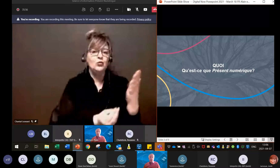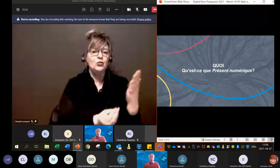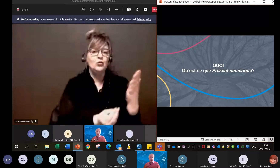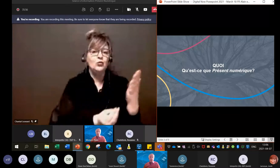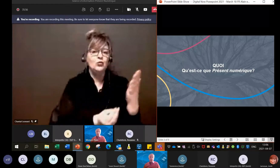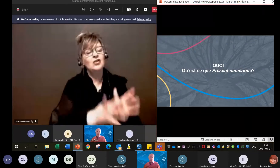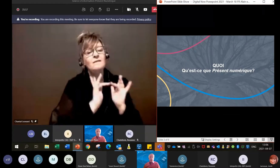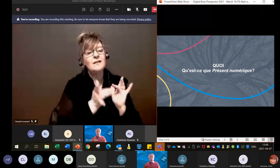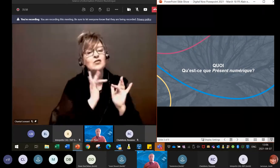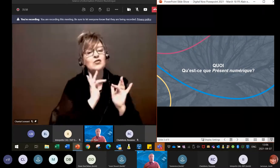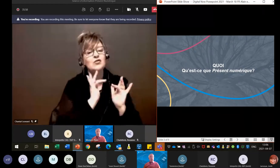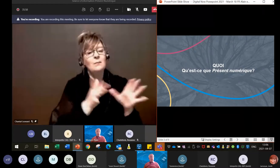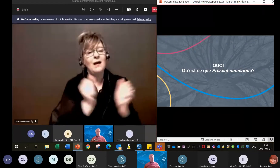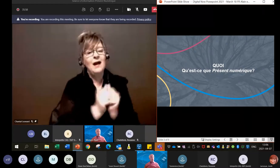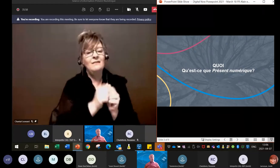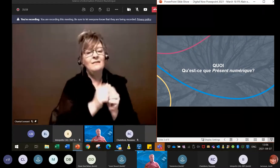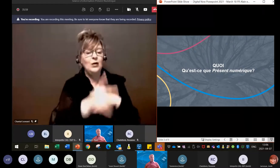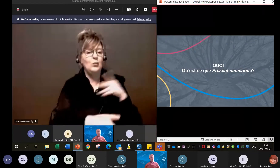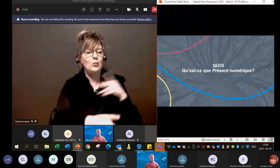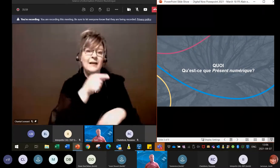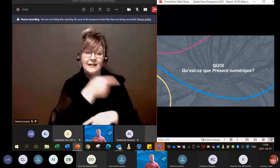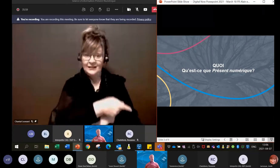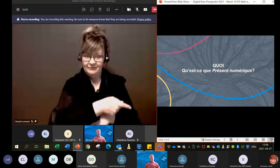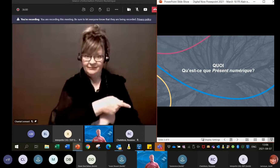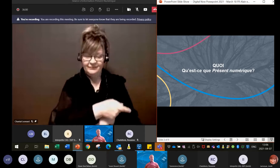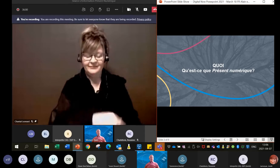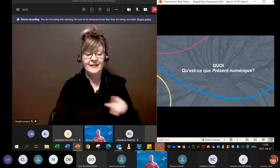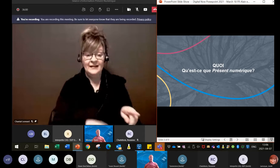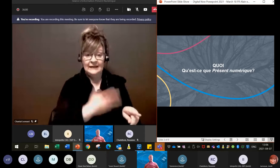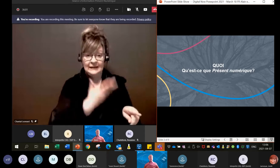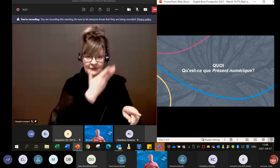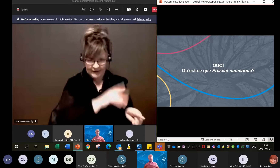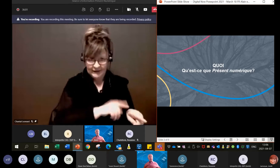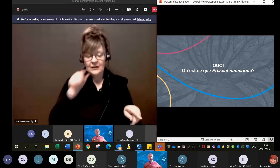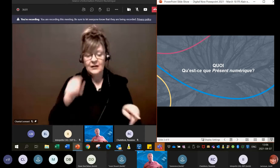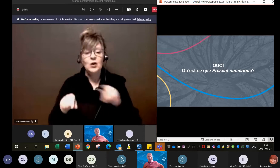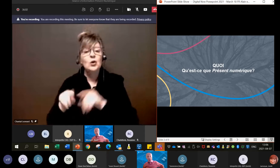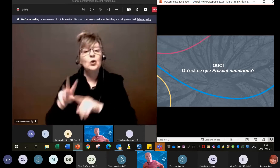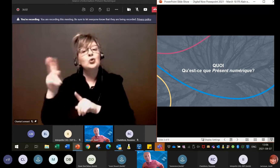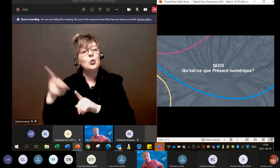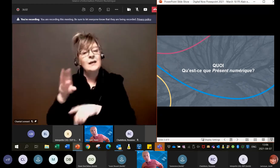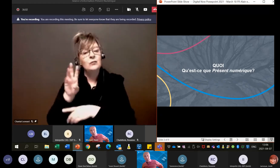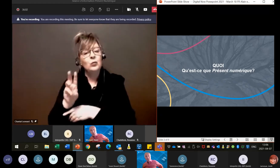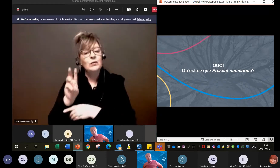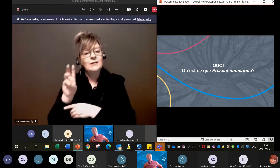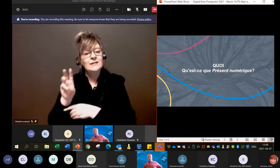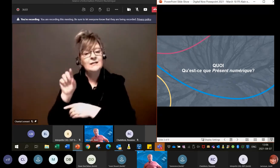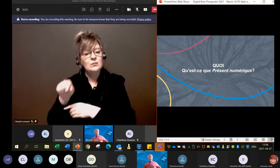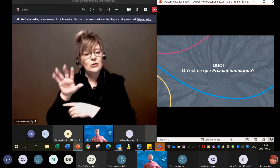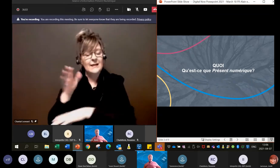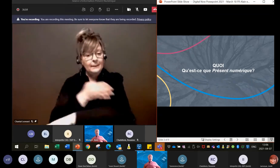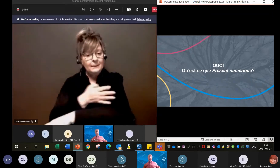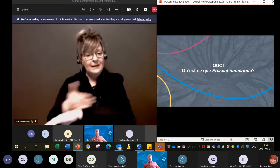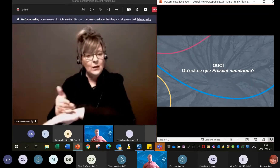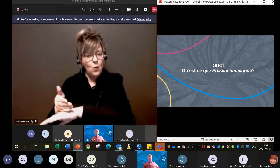le public. Le deuxième volet, l’autre partie de